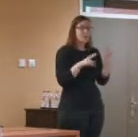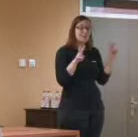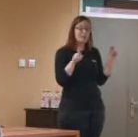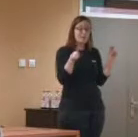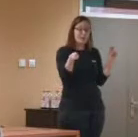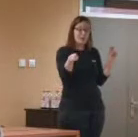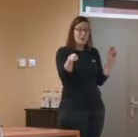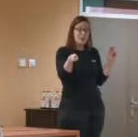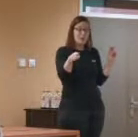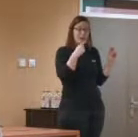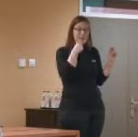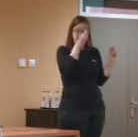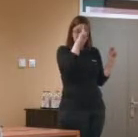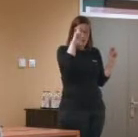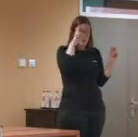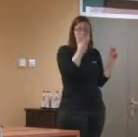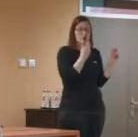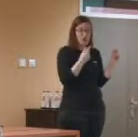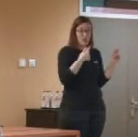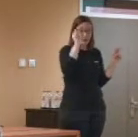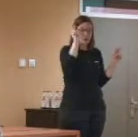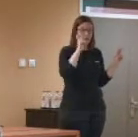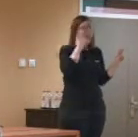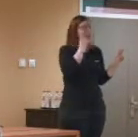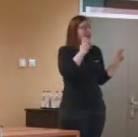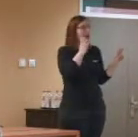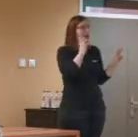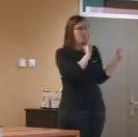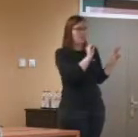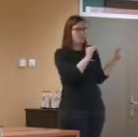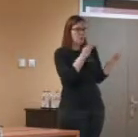Info TV, pero sí que es cierto que cuando el País